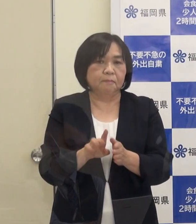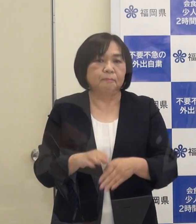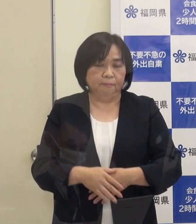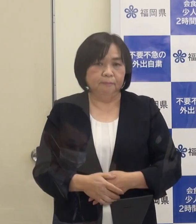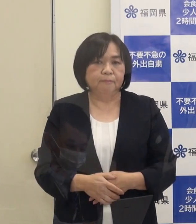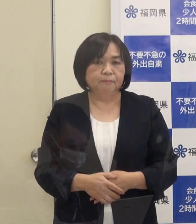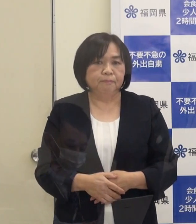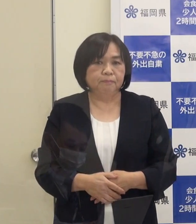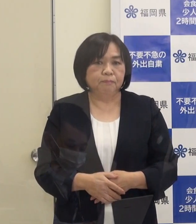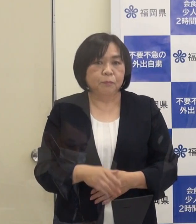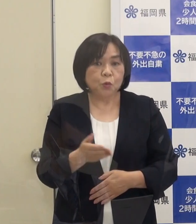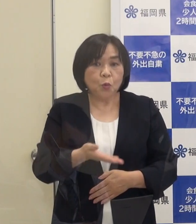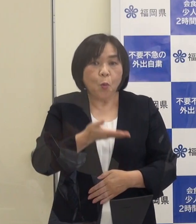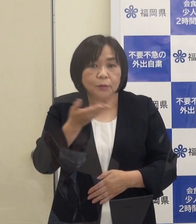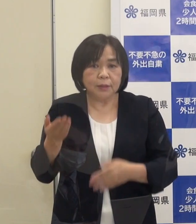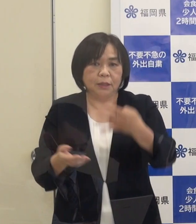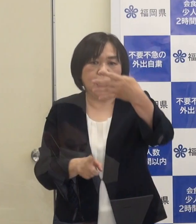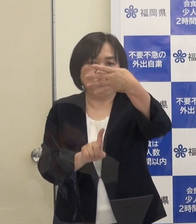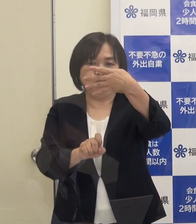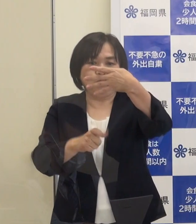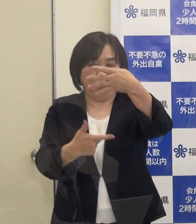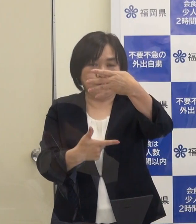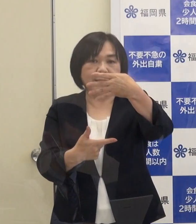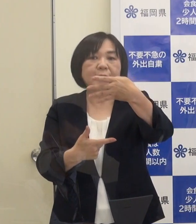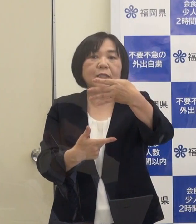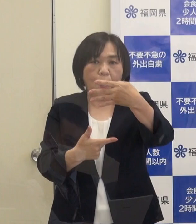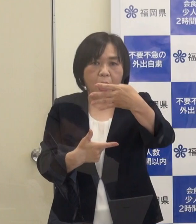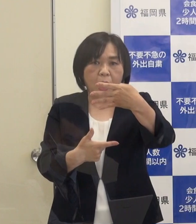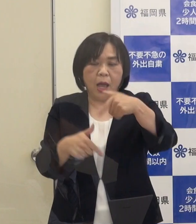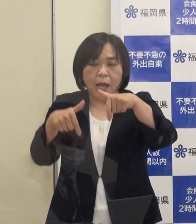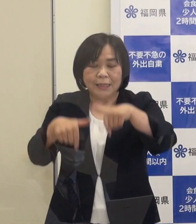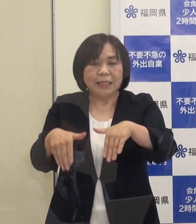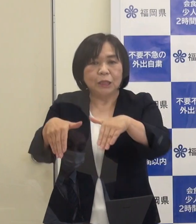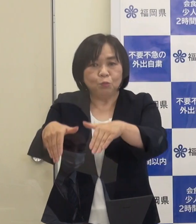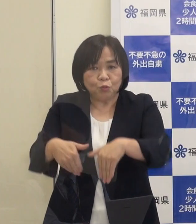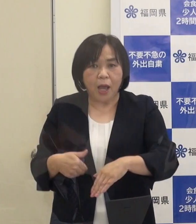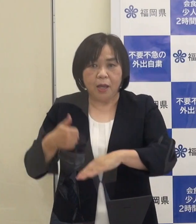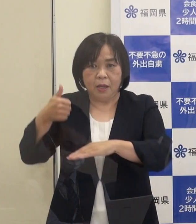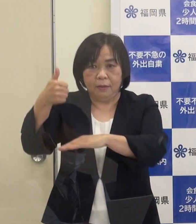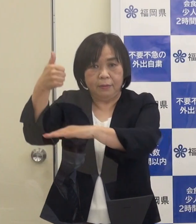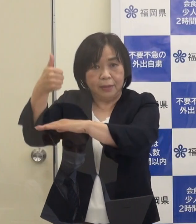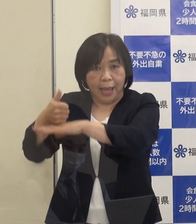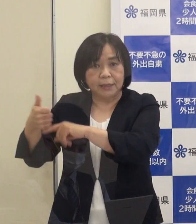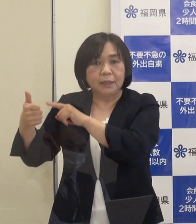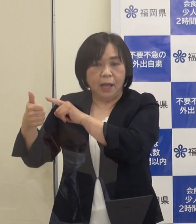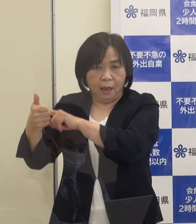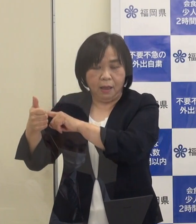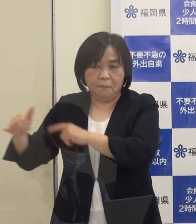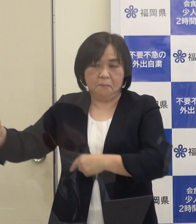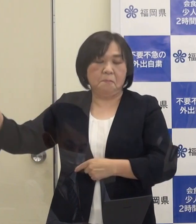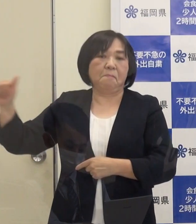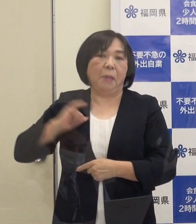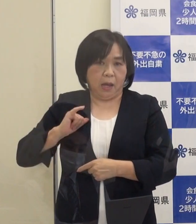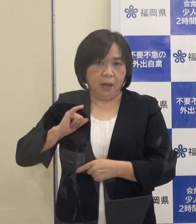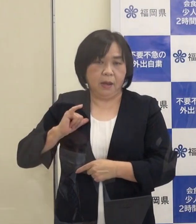この翌日１６日には西村経済再生担当大臣からお電話をいただき